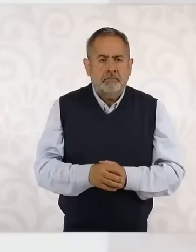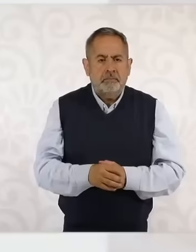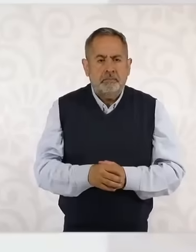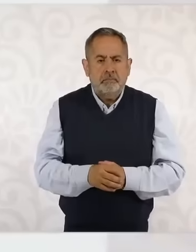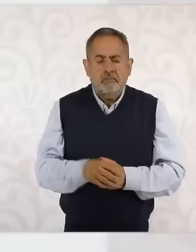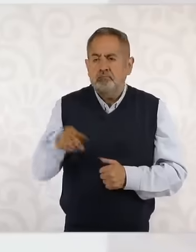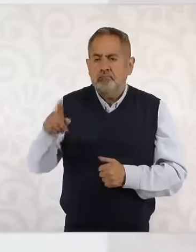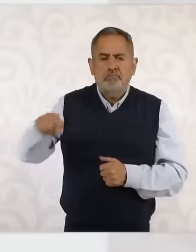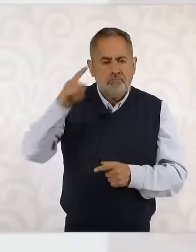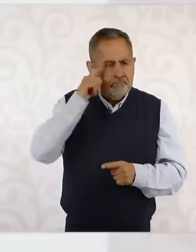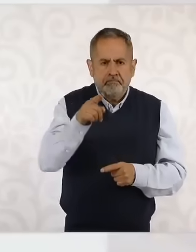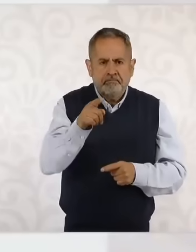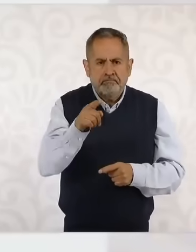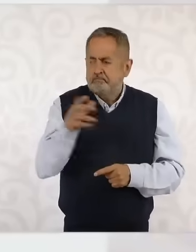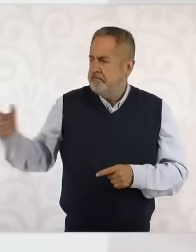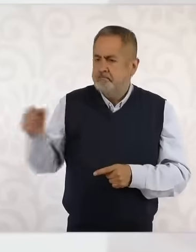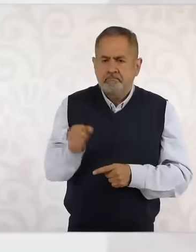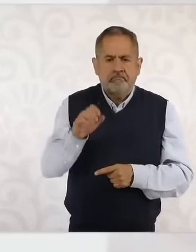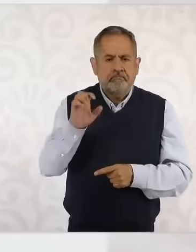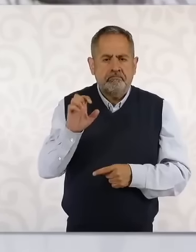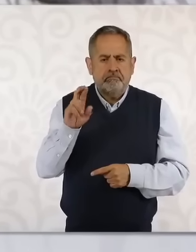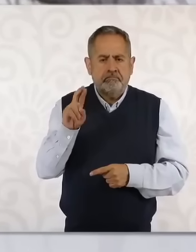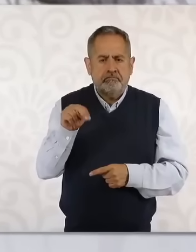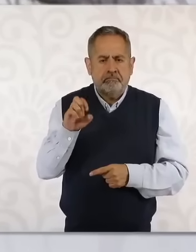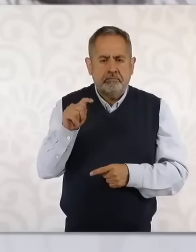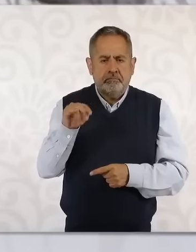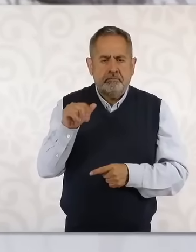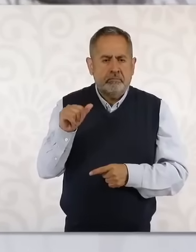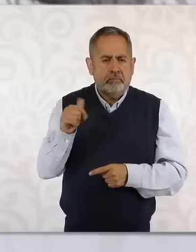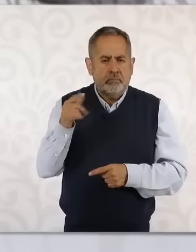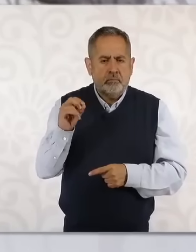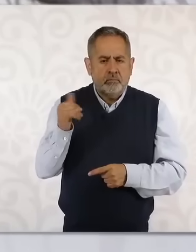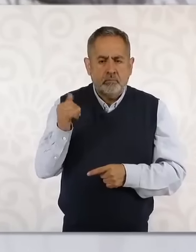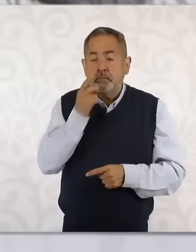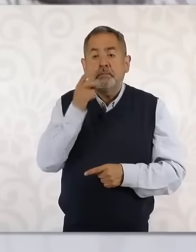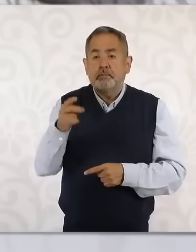él nombra Ernestina Godoy en una de las áreas porque la Constitución y la ley de la Fiscalía